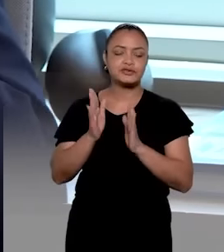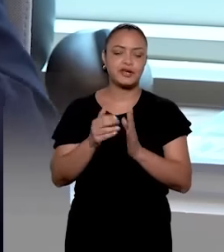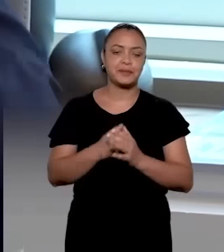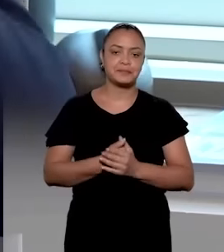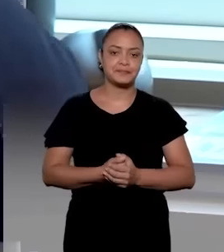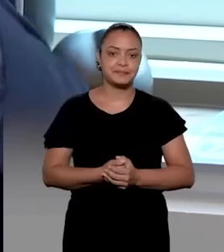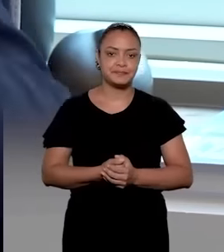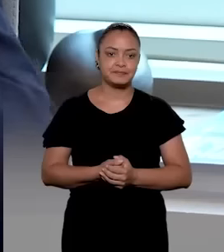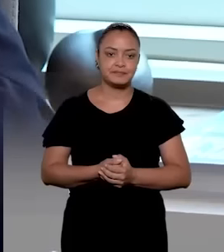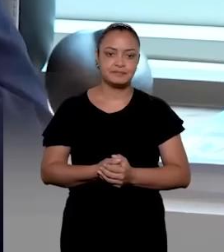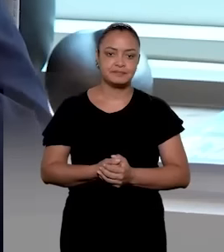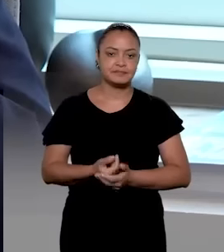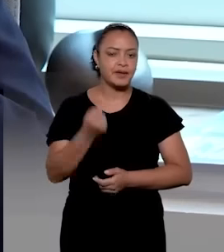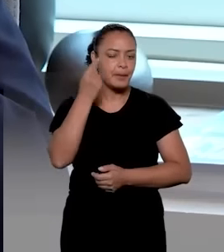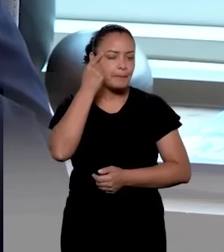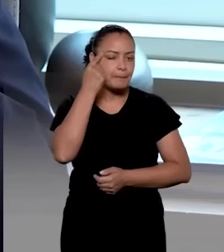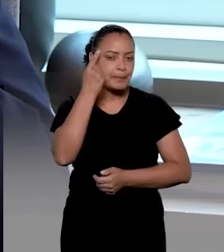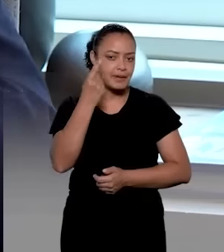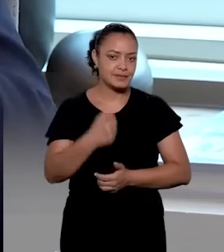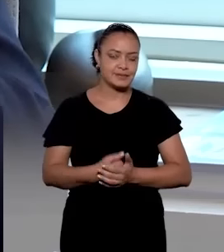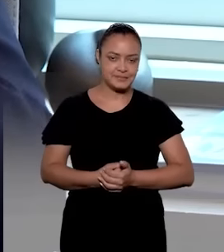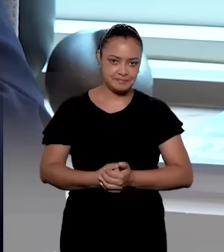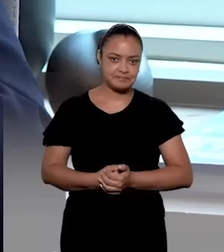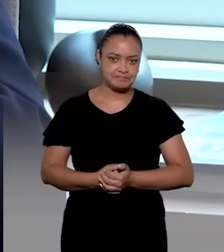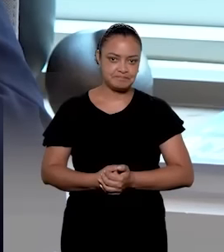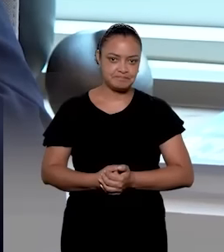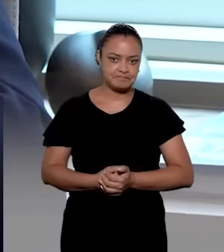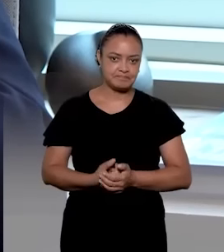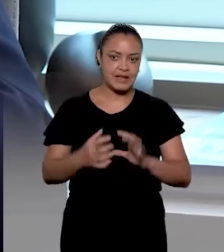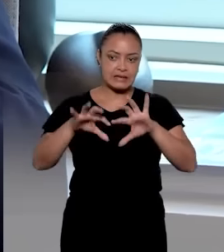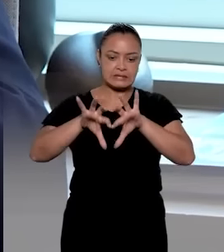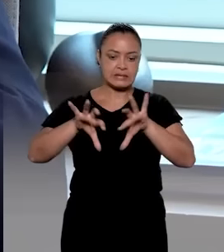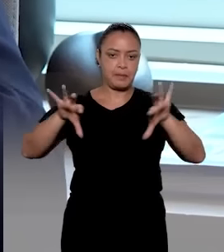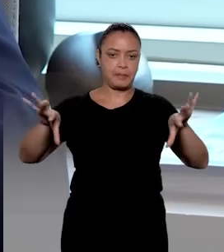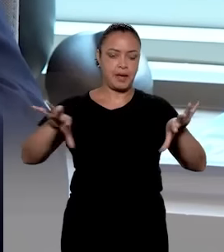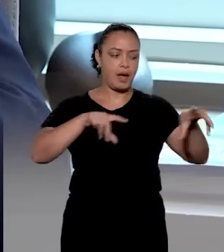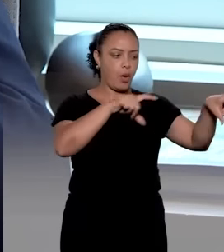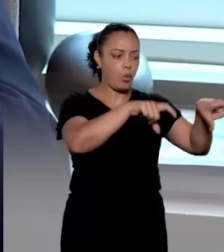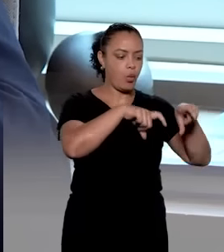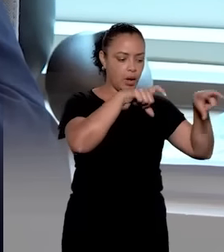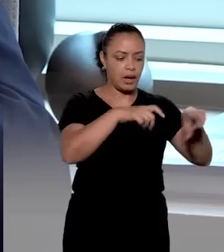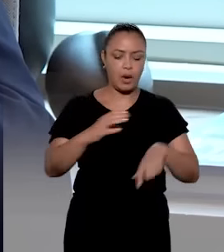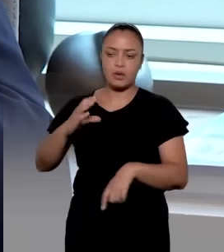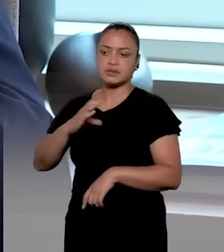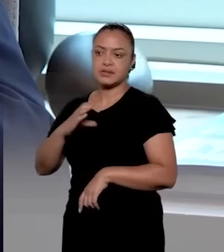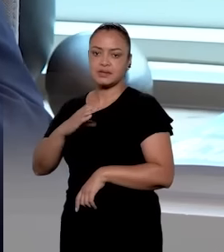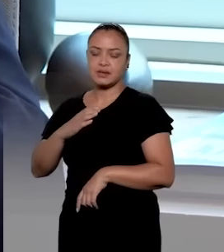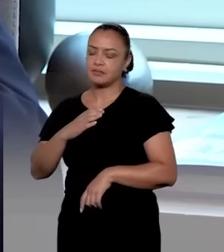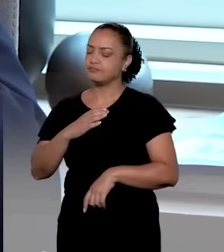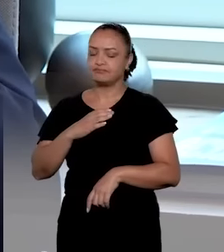mas quem está me ouvindo aqui, pense nisso, não existe separação entre o rural e o urbano. São